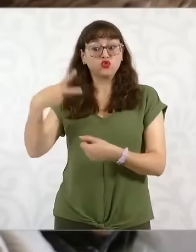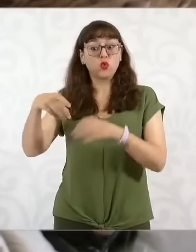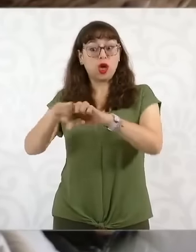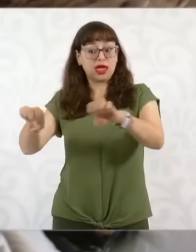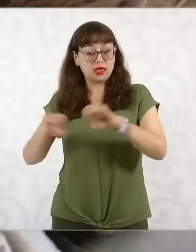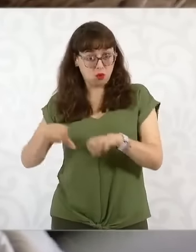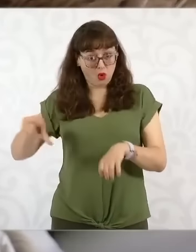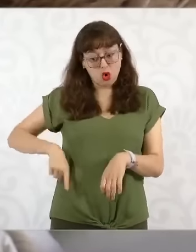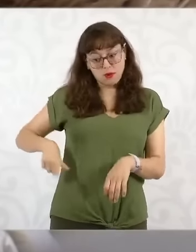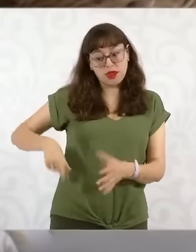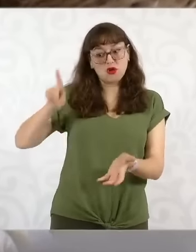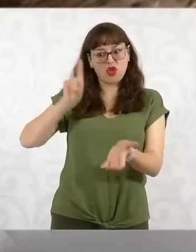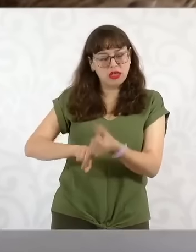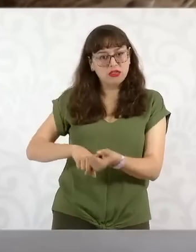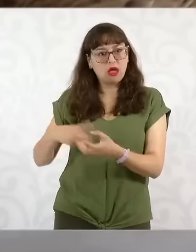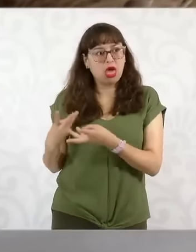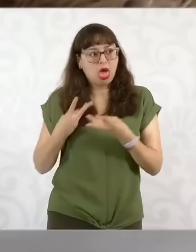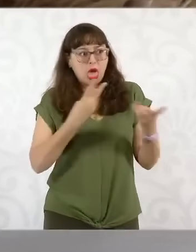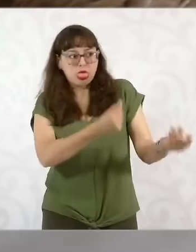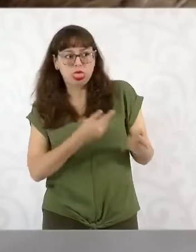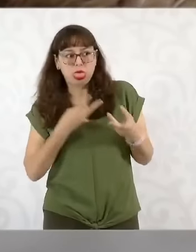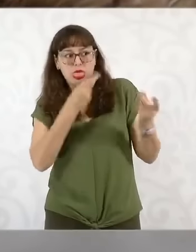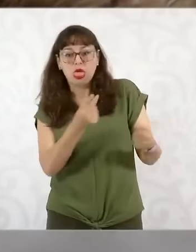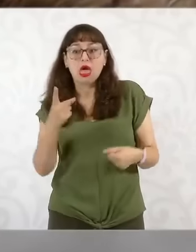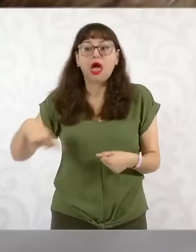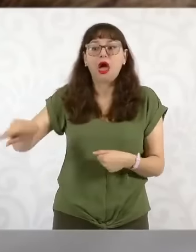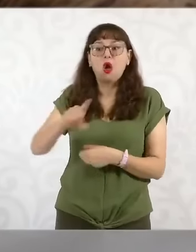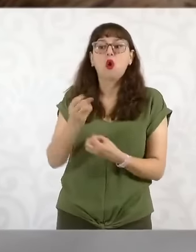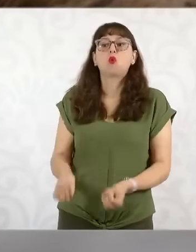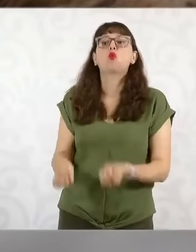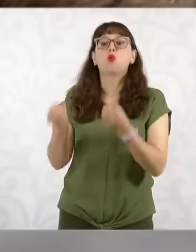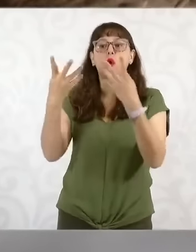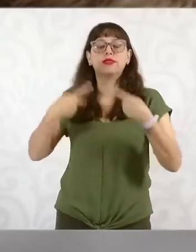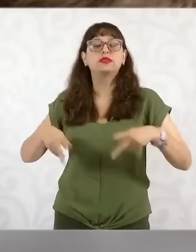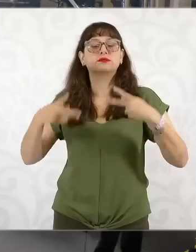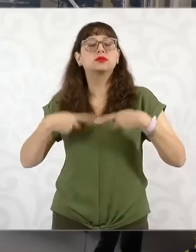cuántas de estas personas hay identificadas y si se encuentran ya detenidas. Están detenidos,